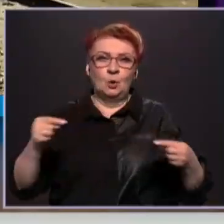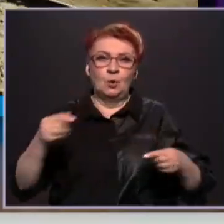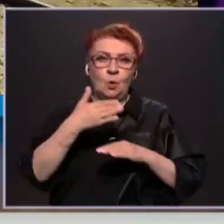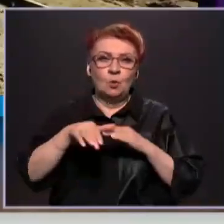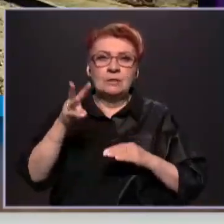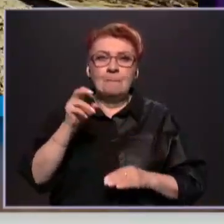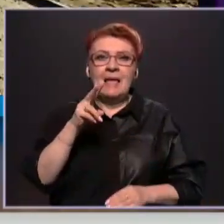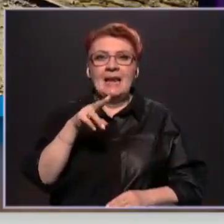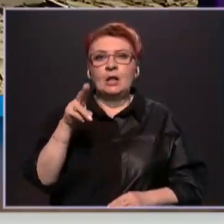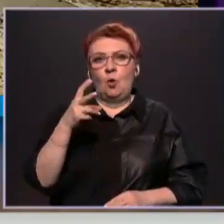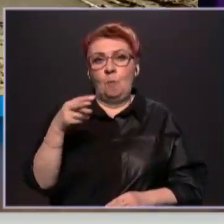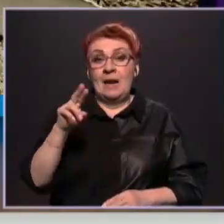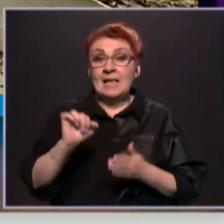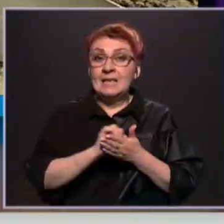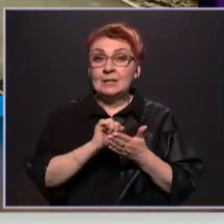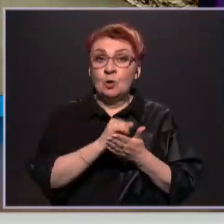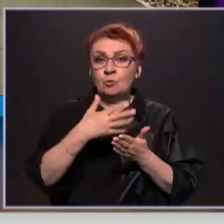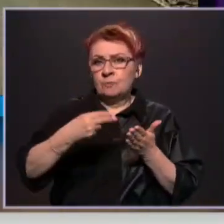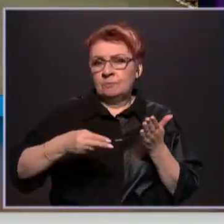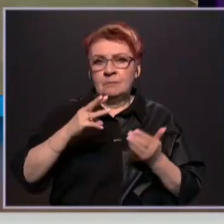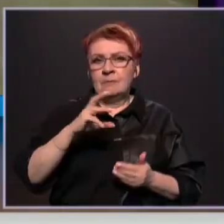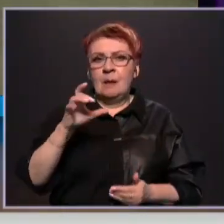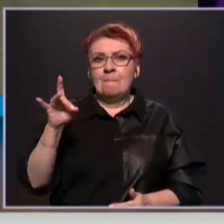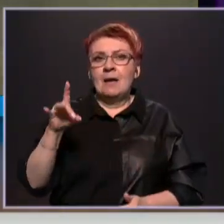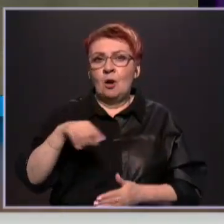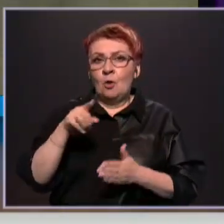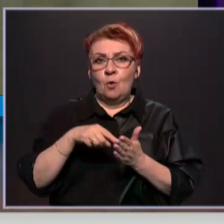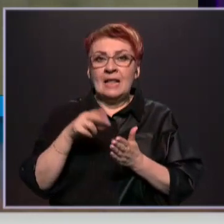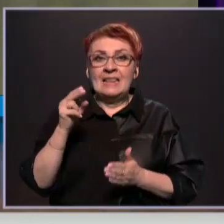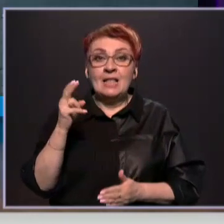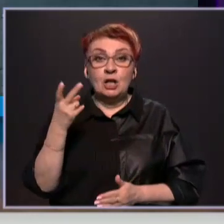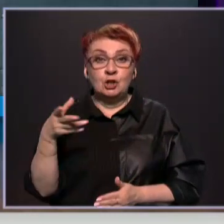из документа подписанного уже мэром города Галины данильченко следует что одну из улиц